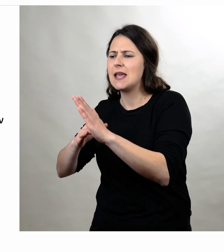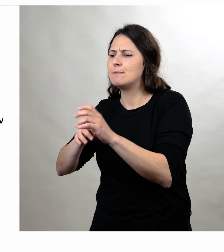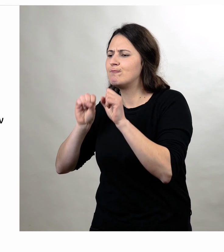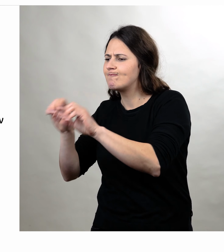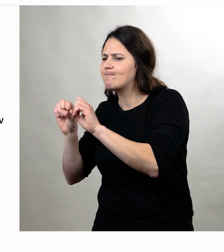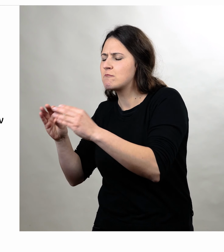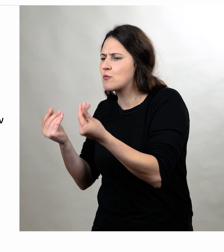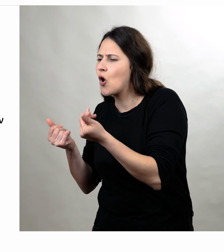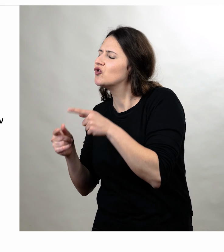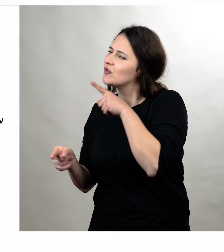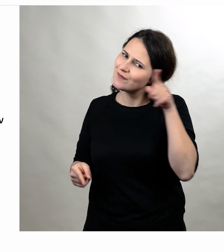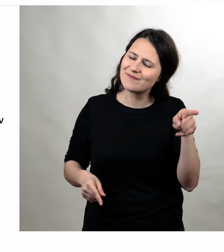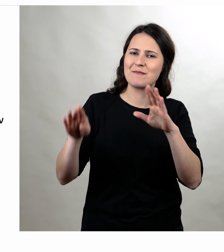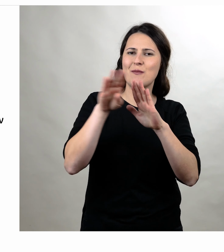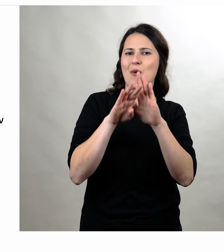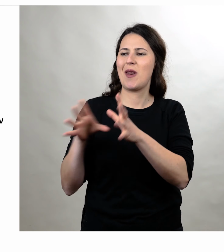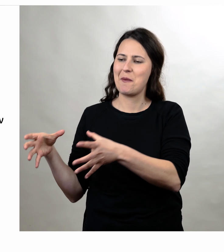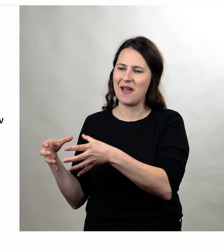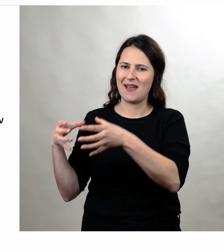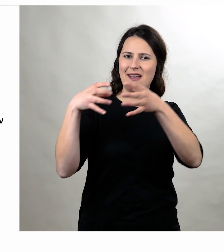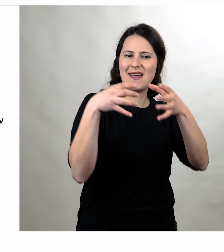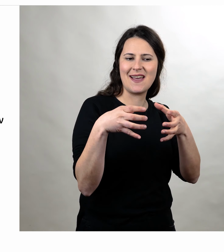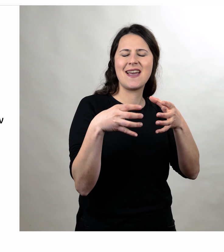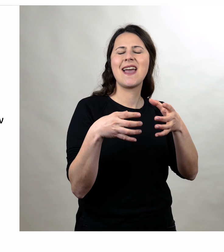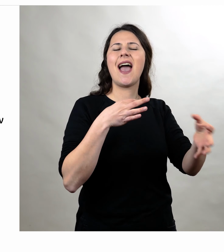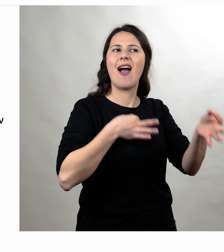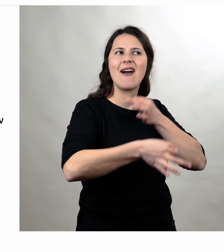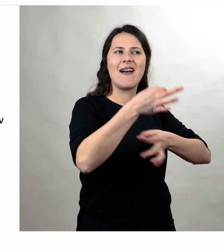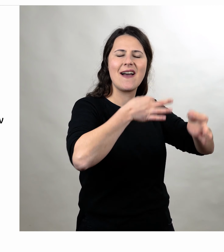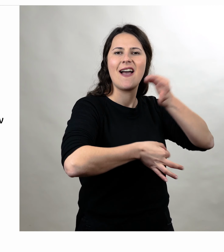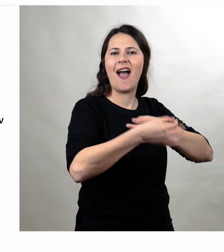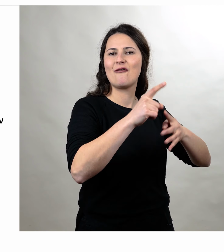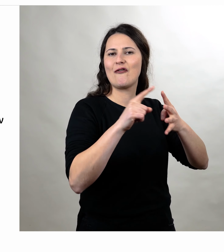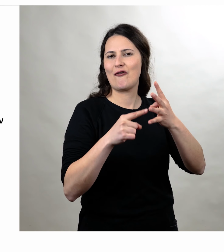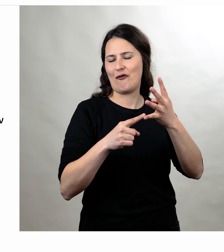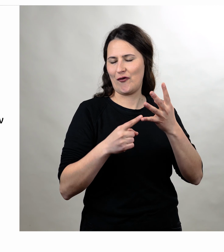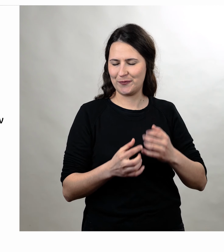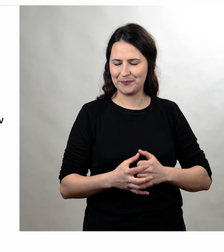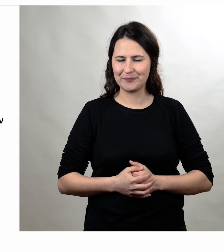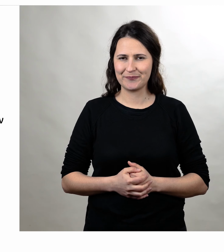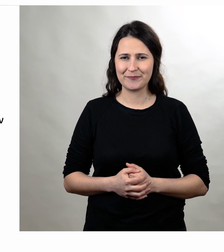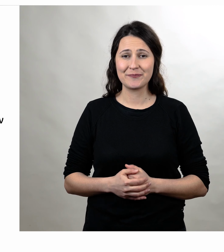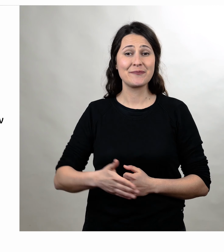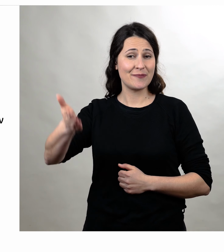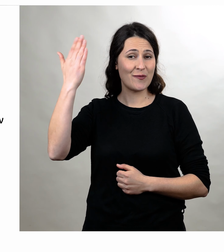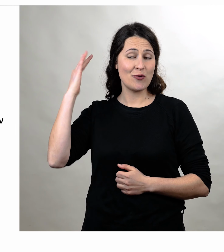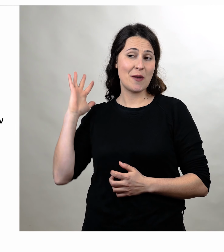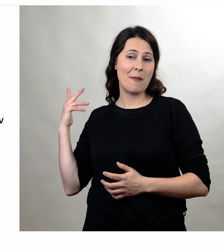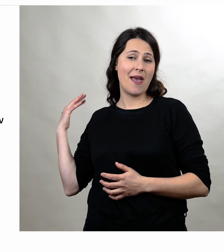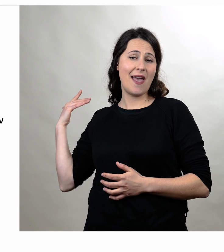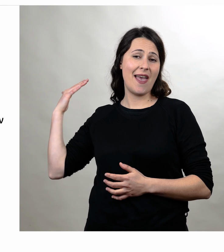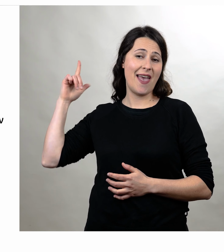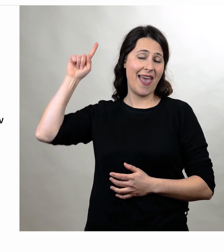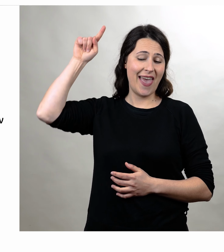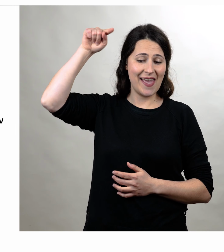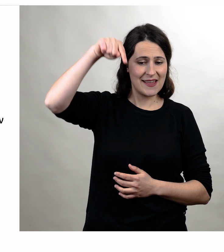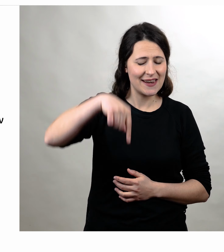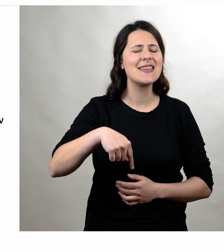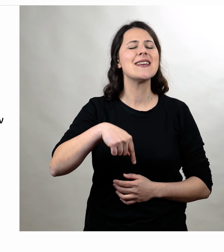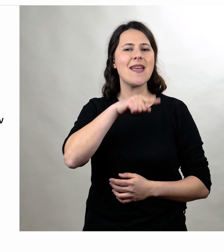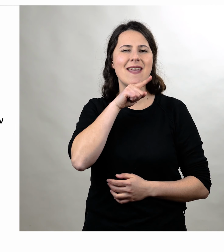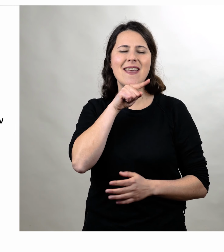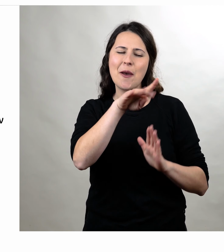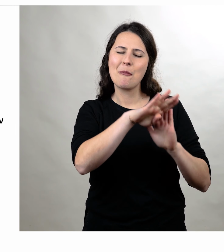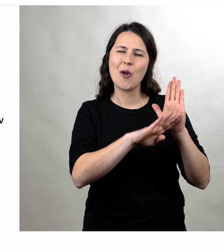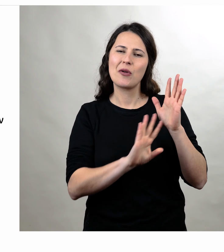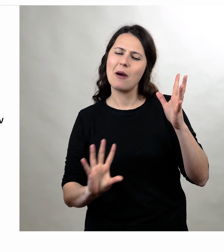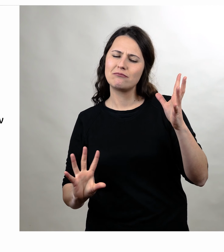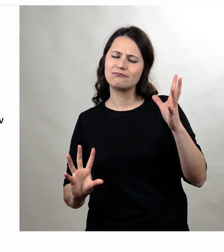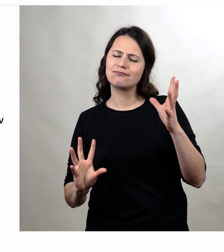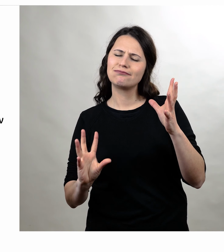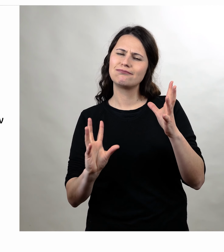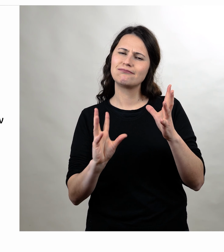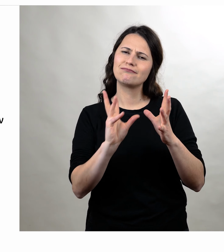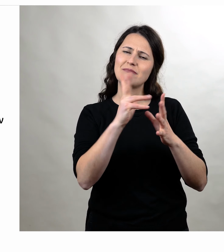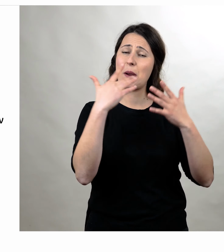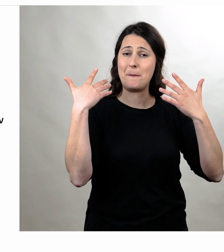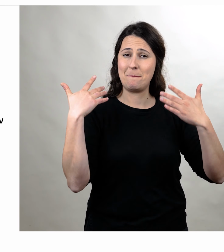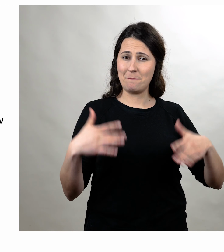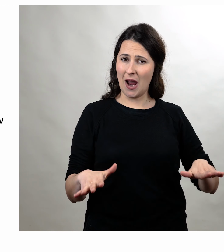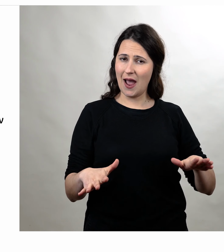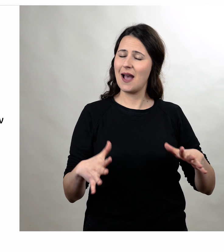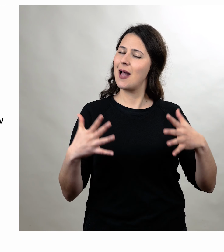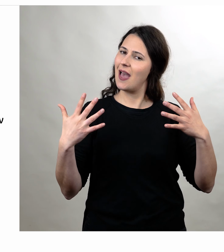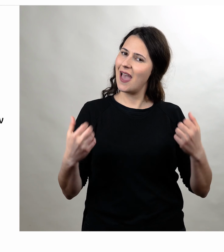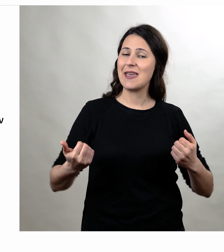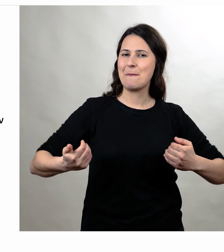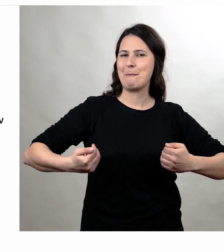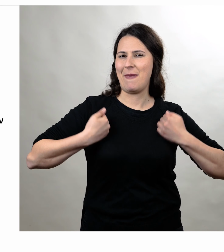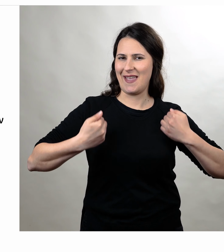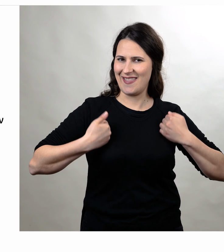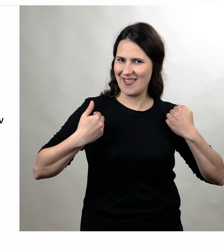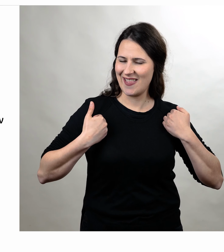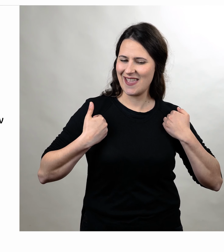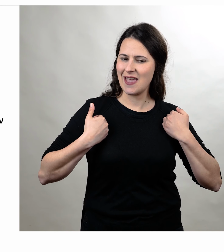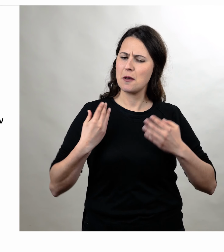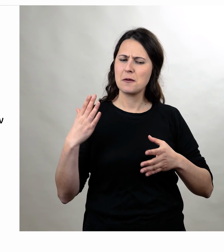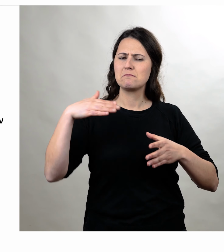Από τότε και μέχρι σήμερα, τα προγράμματα της εταιρείας εξελίχθηκαν και πλέον περιλαμβάνουν συγκεκριμένα παιχνίδια σε εξωτερικούς και εσωτερικούς χώρους,